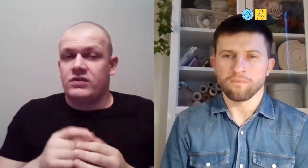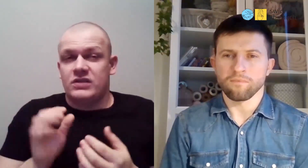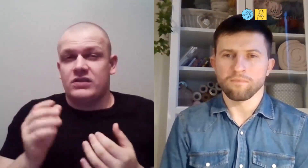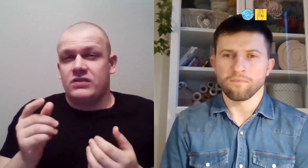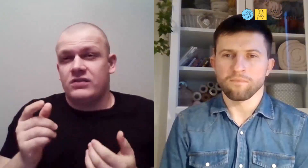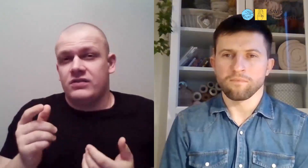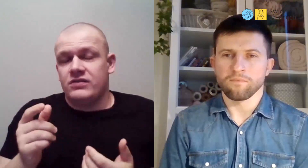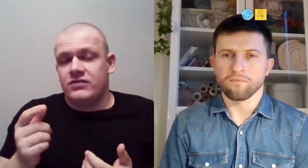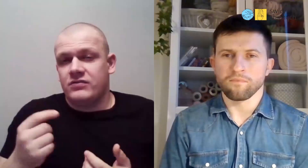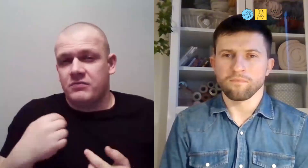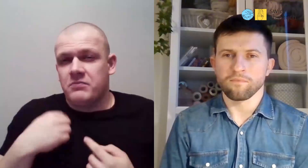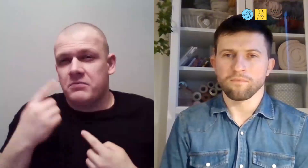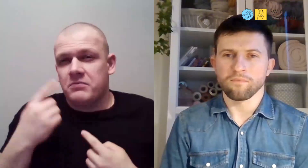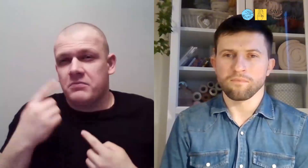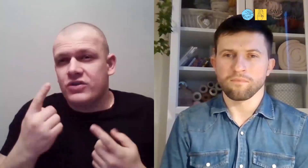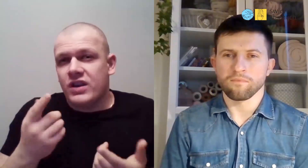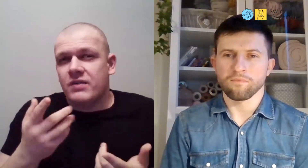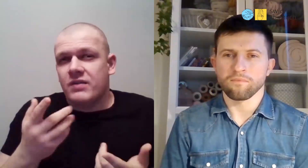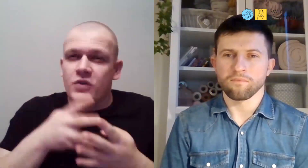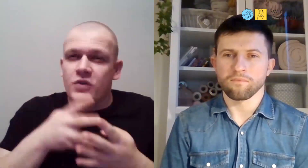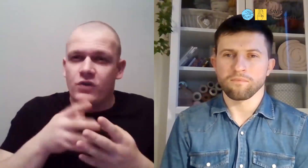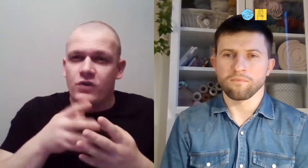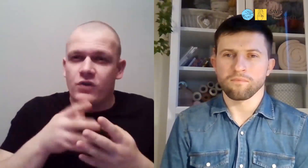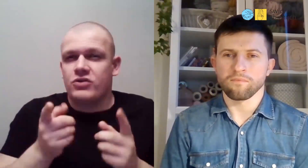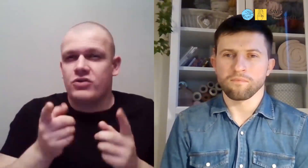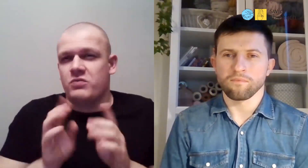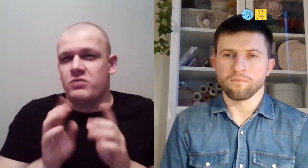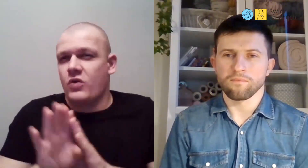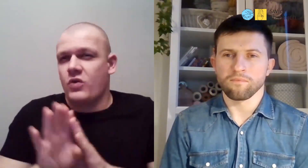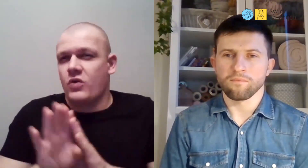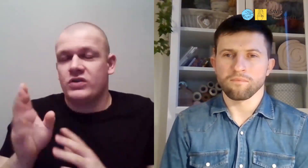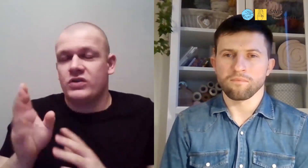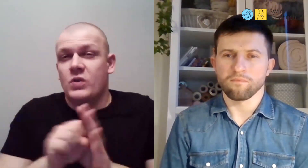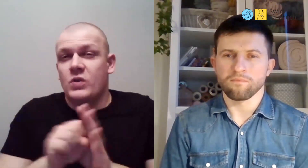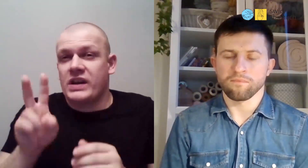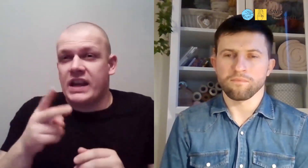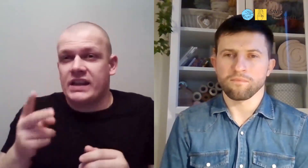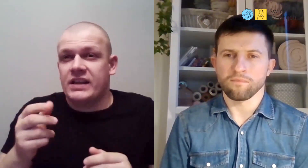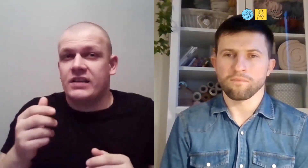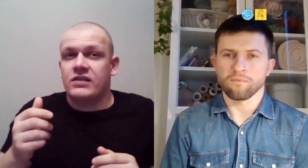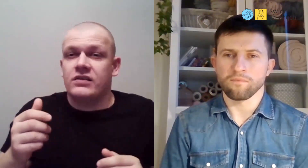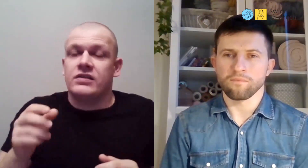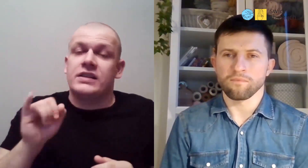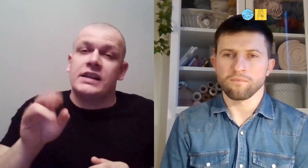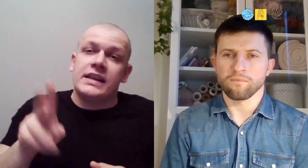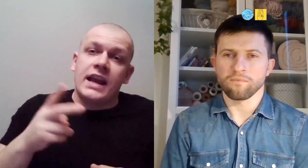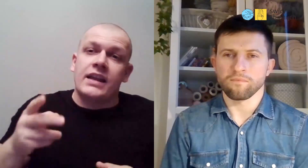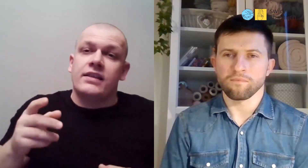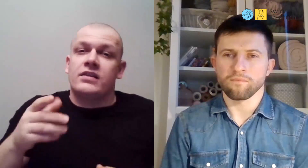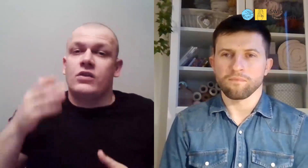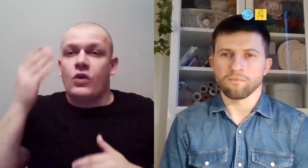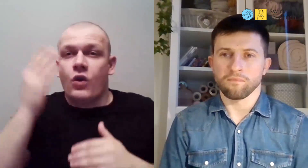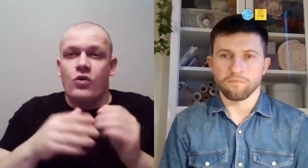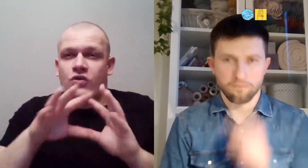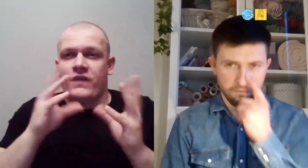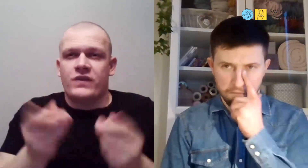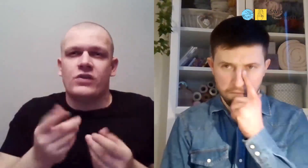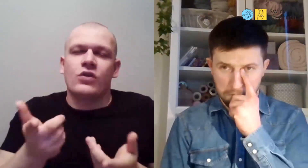myślę że liczba osób zakażonych będzie jeszcze dużo większa. Kiedy skończy się epidemia?